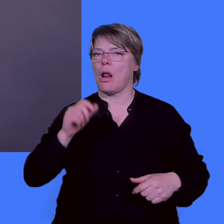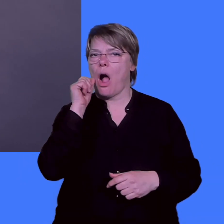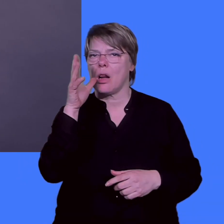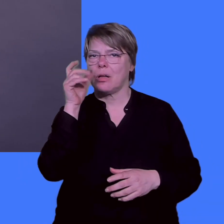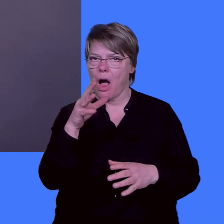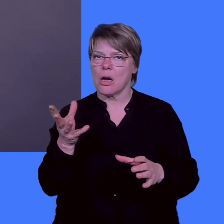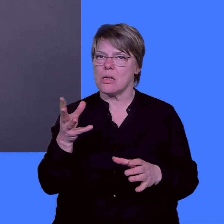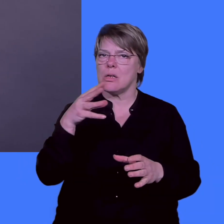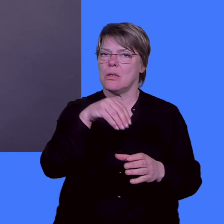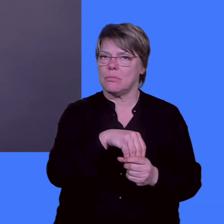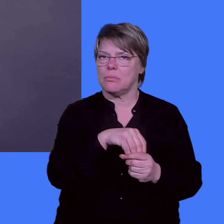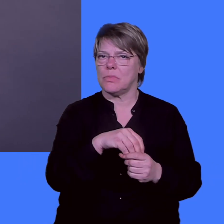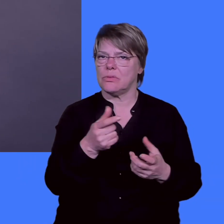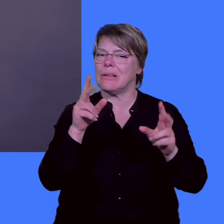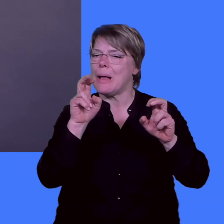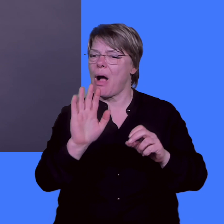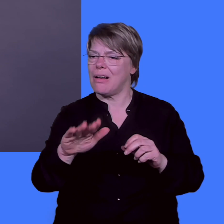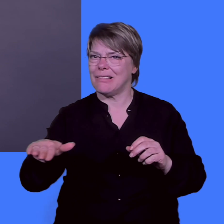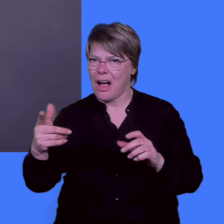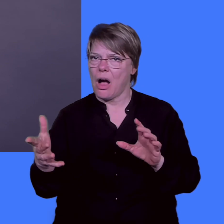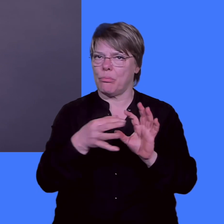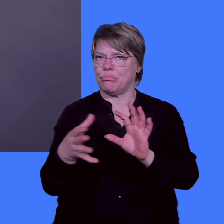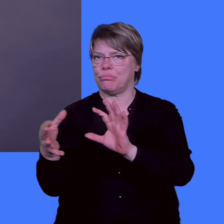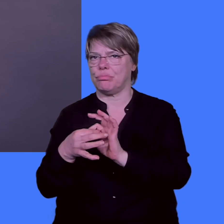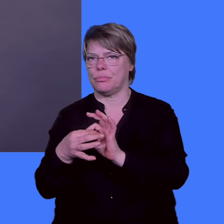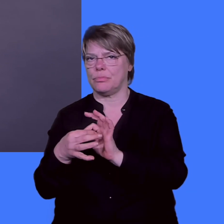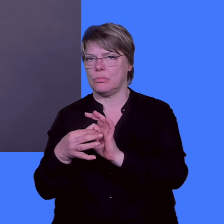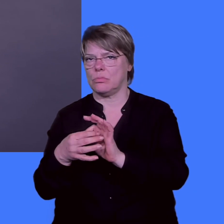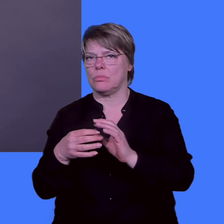Kinder sich da wieder finden und Erfahrungen mit Vielfalt machen, dann ist es umso wichtiger,